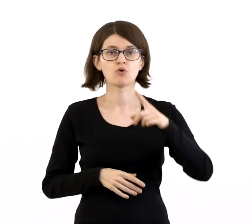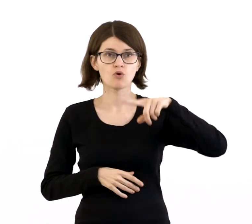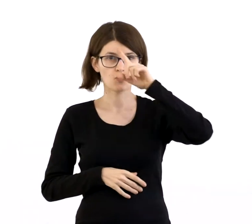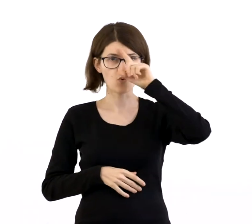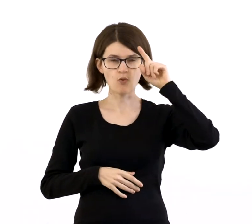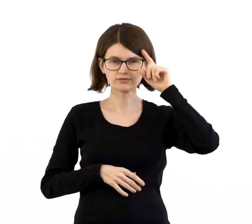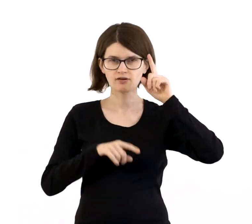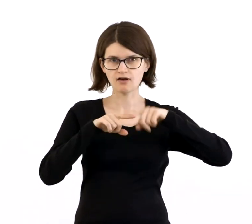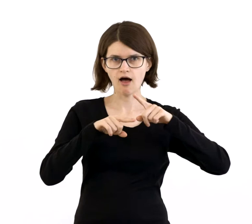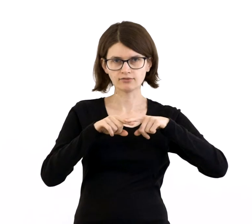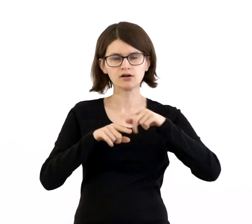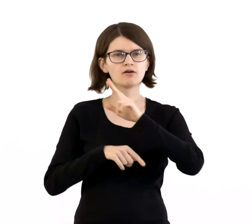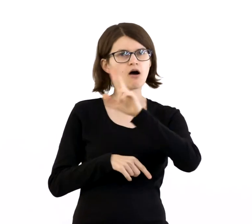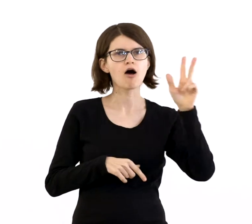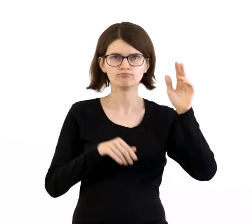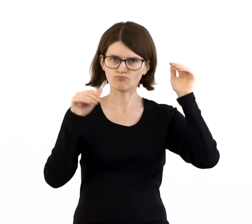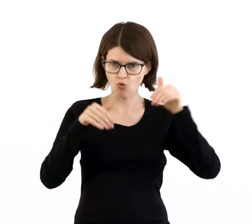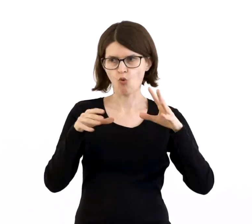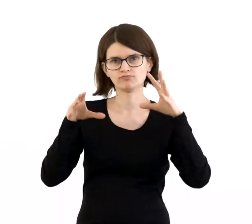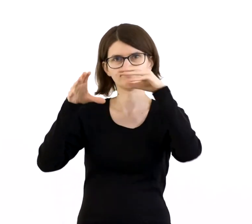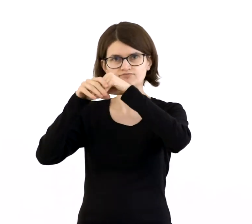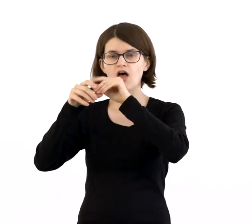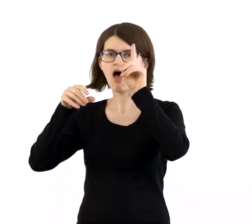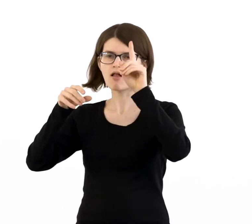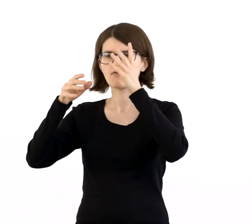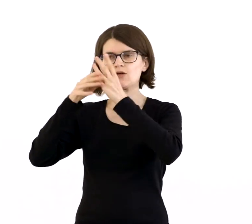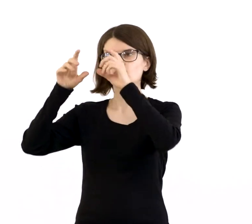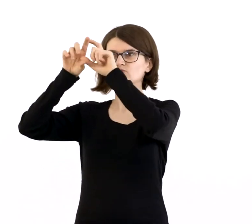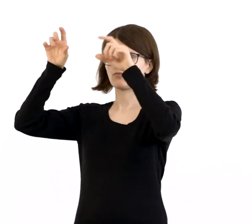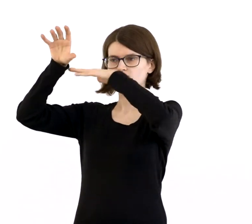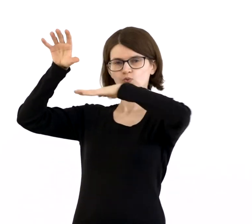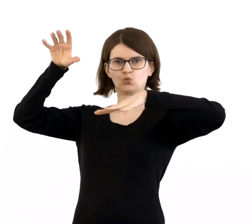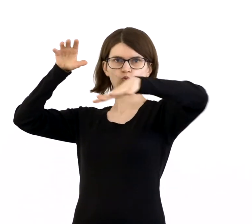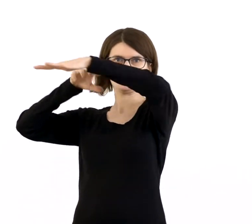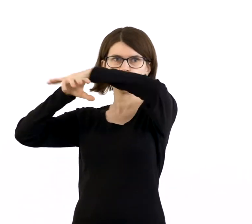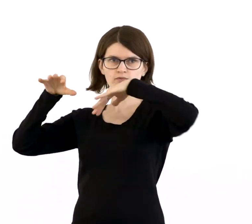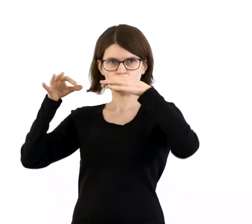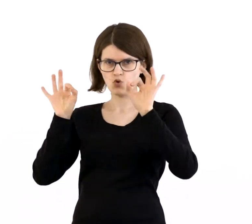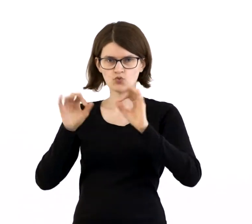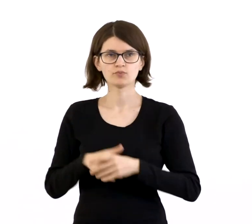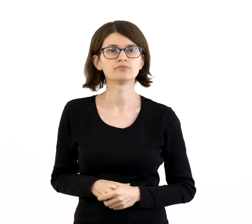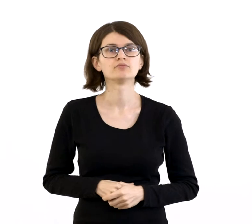Każdy Grek miał możliwość uczestnictwa w uroczystościach religijnych, wokół świątyni.